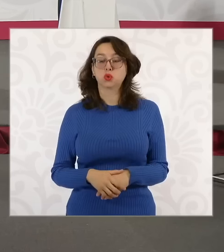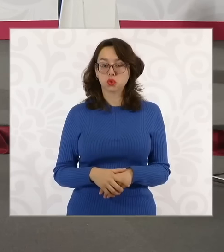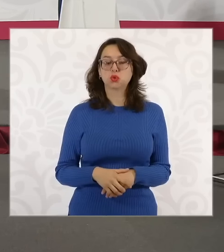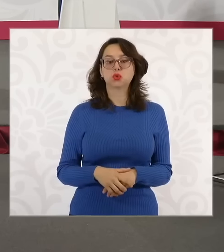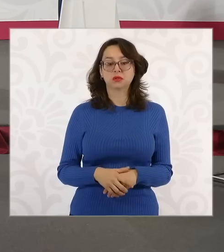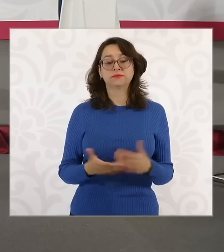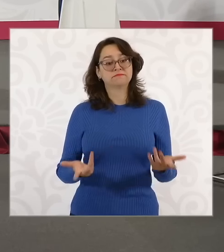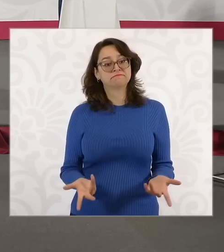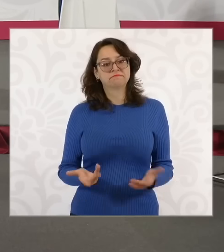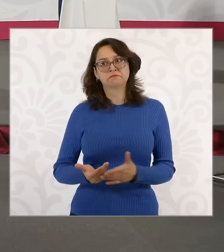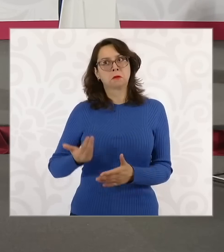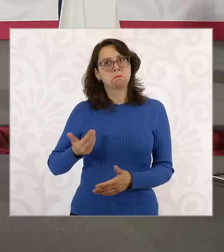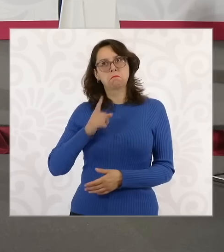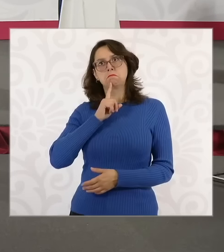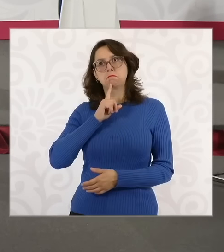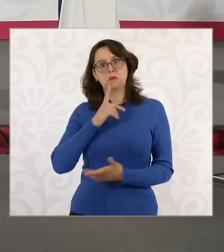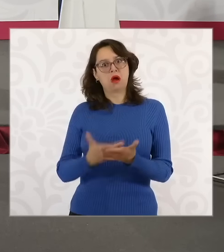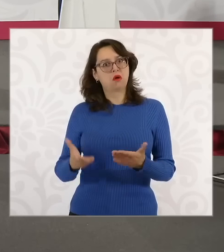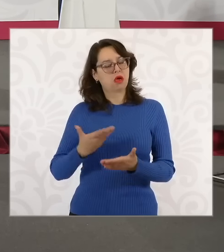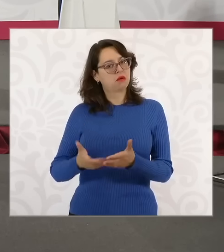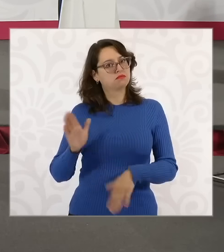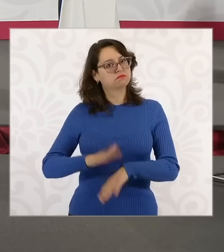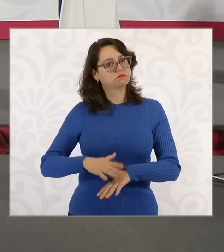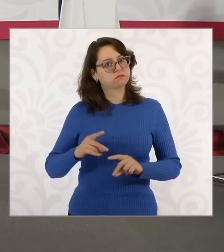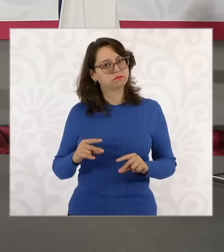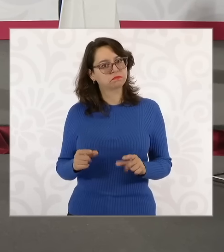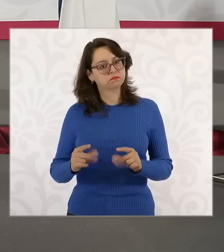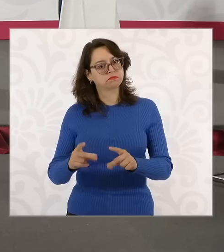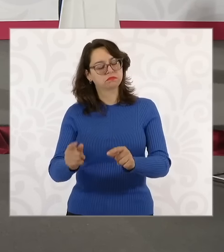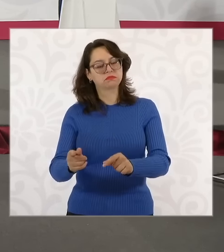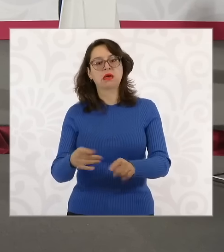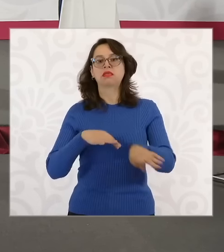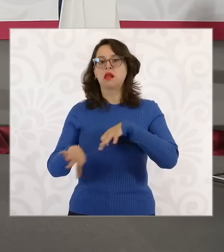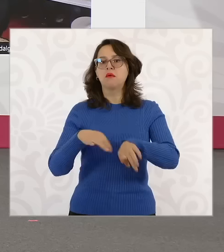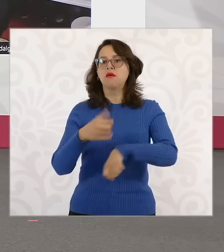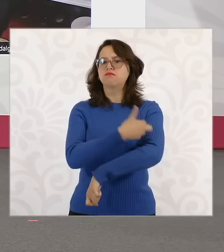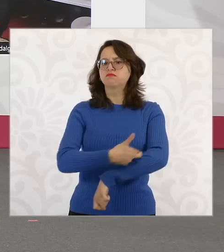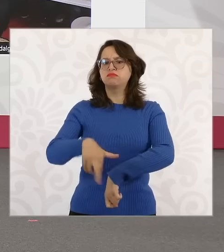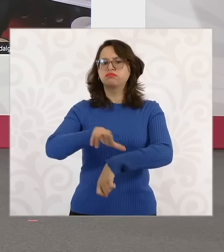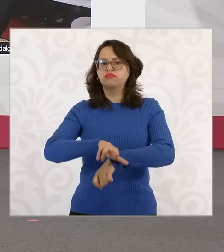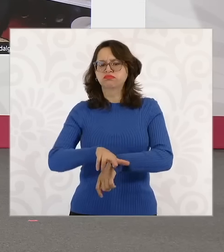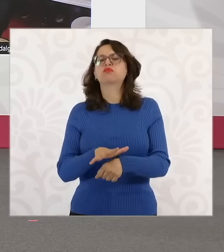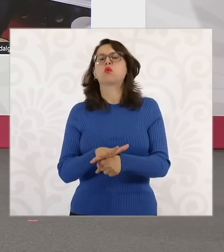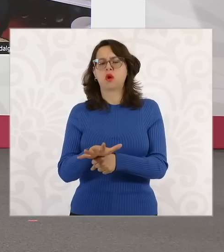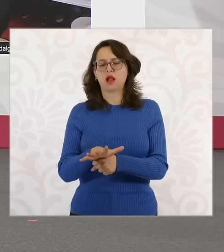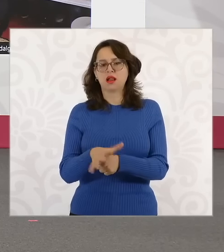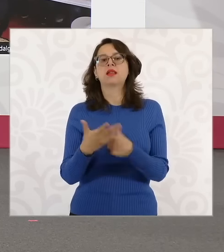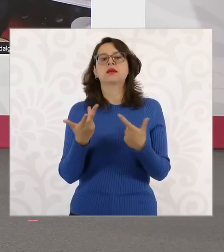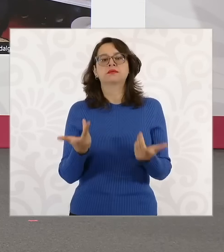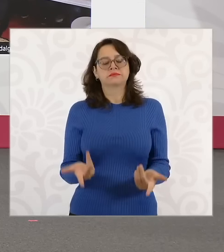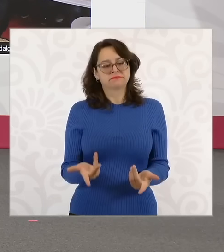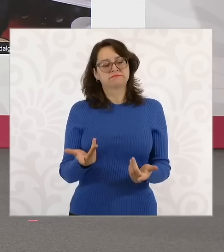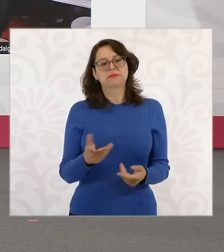¿cuál es la forma de coordinación de de trabajo? Efectivamente, la Secretaría de Infraestructura,